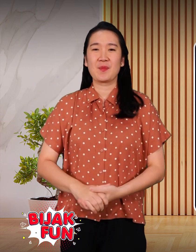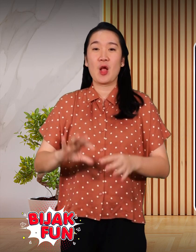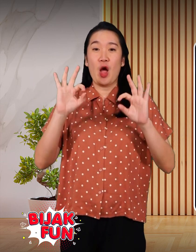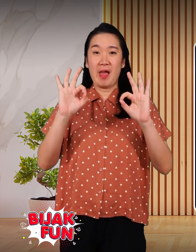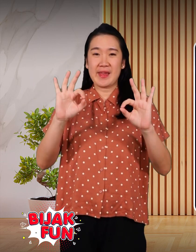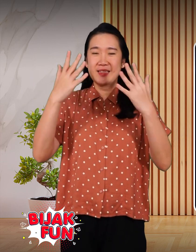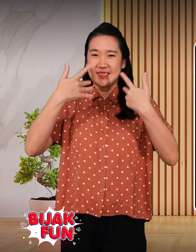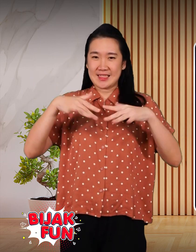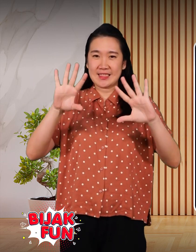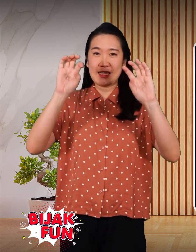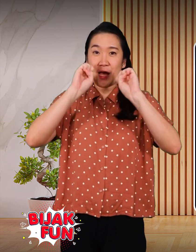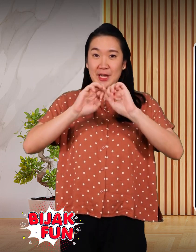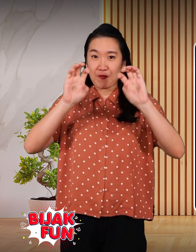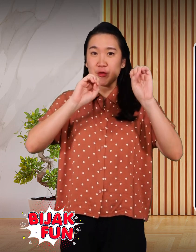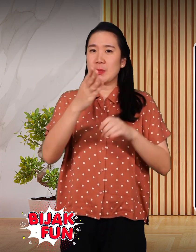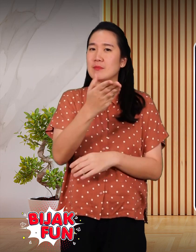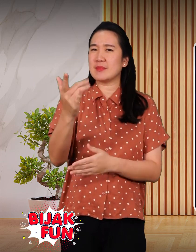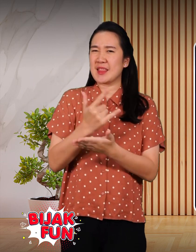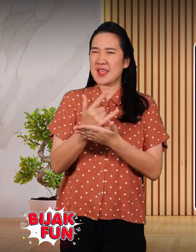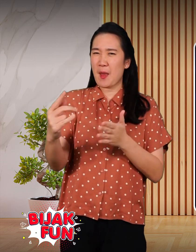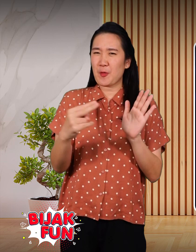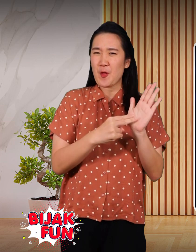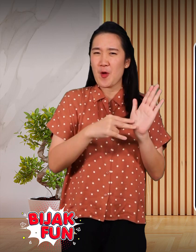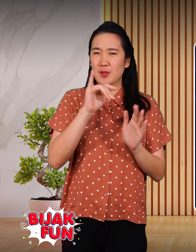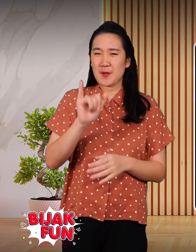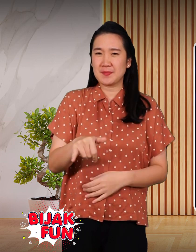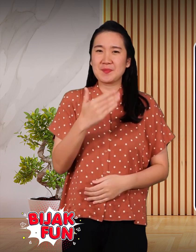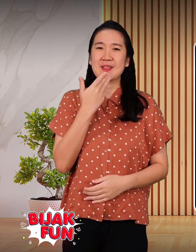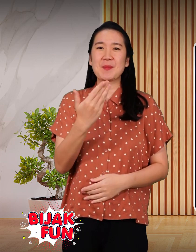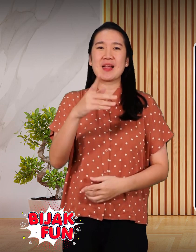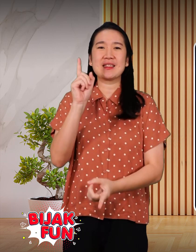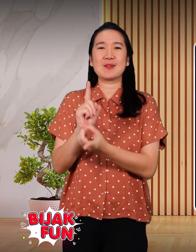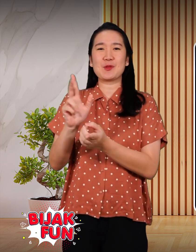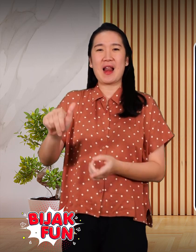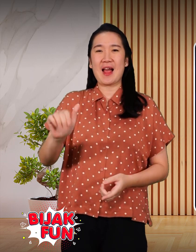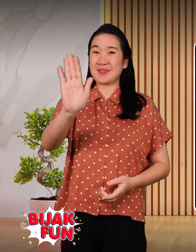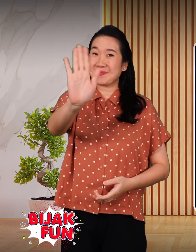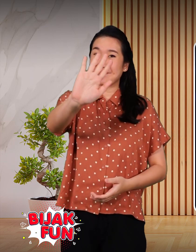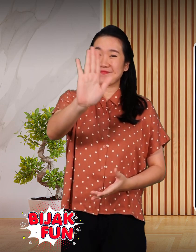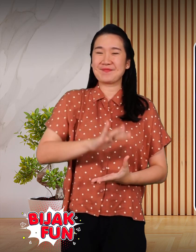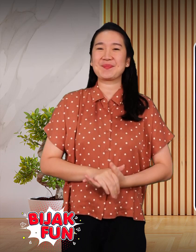Oke sekian, tetap menonton ya dan terima kasih sampai ketemu!